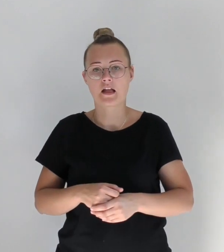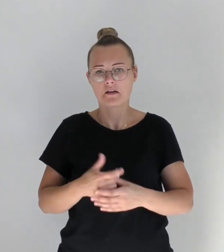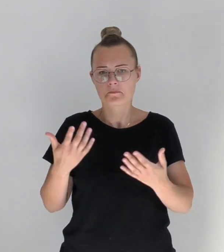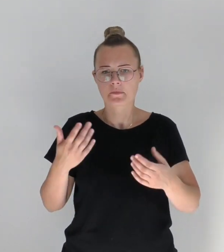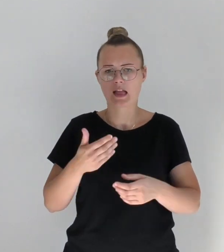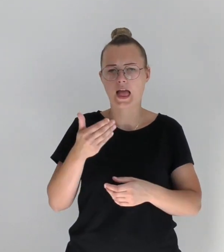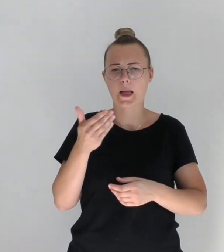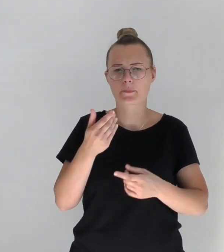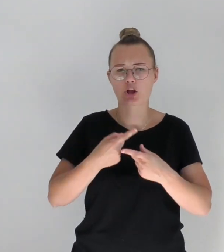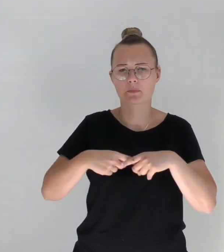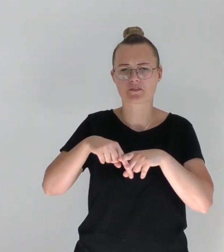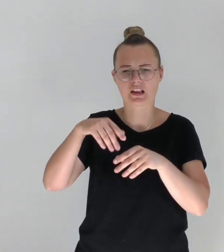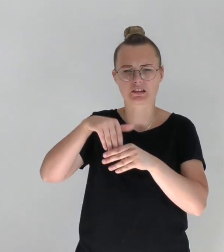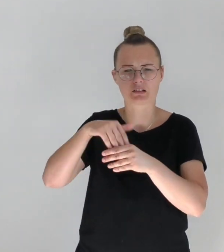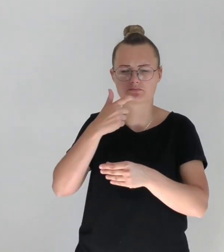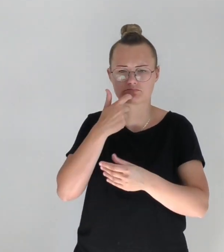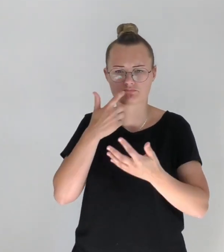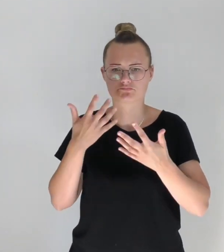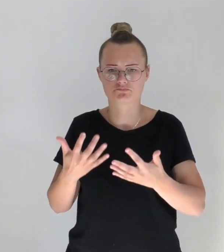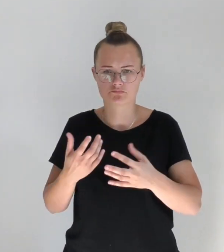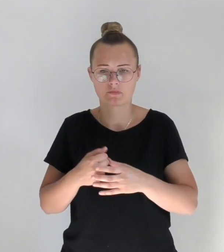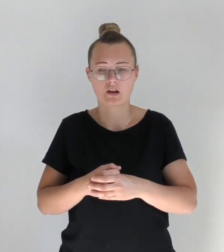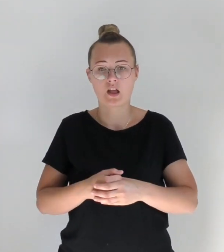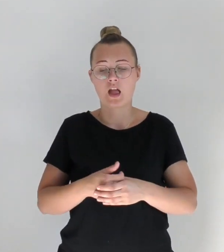Czym jest aplikacja mObywatel?